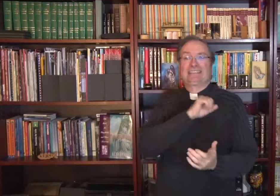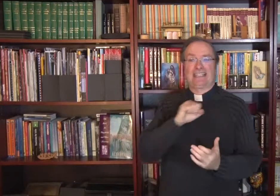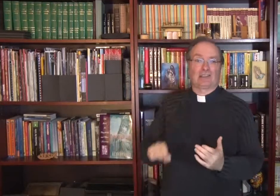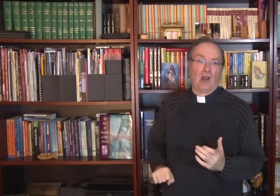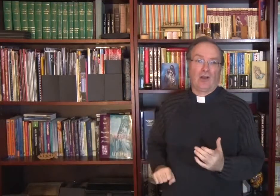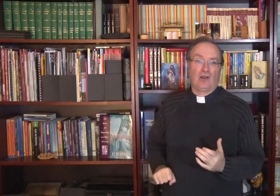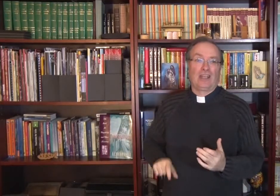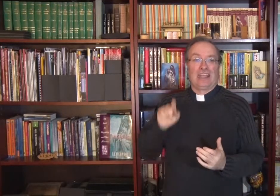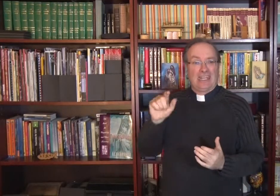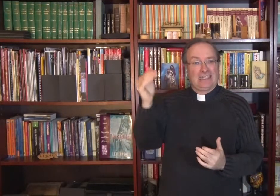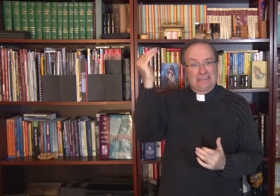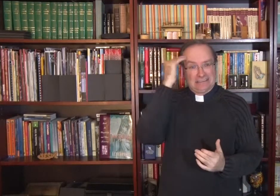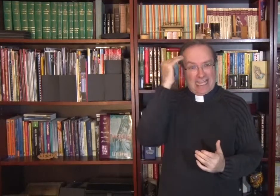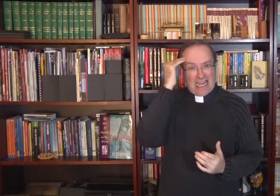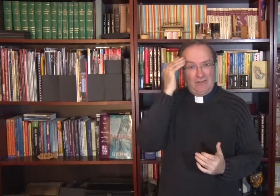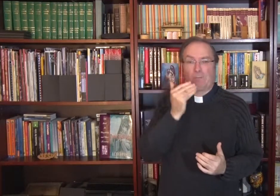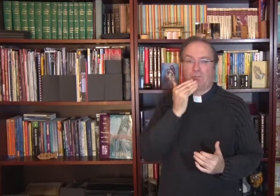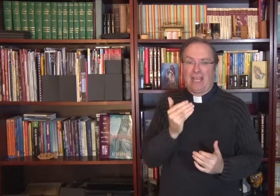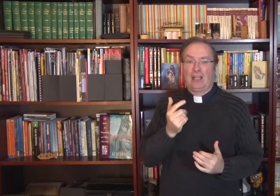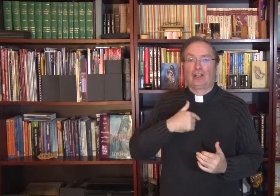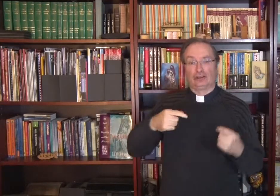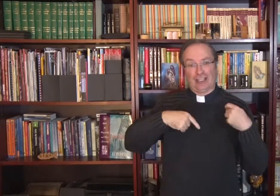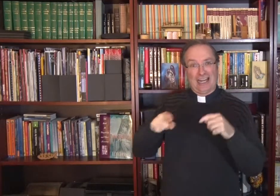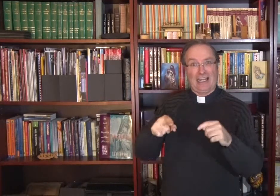‘Seigneur, ils savent bien que j’allais